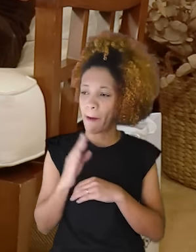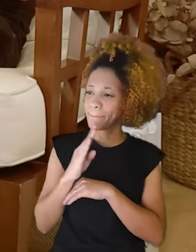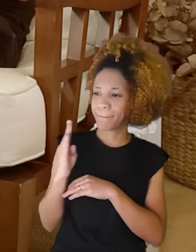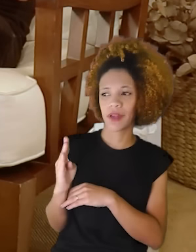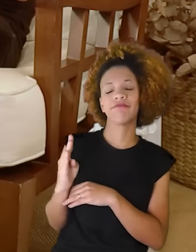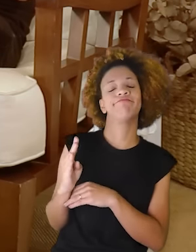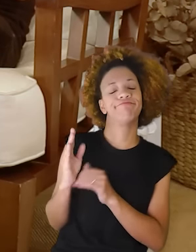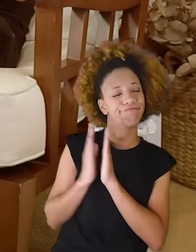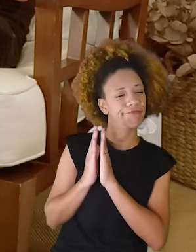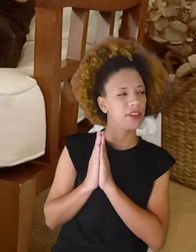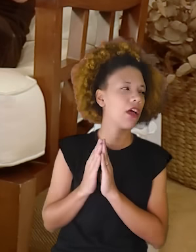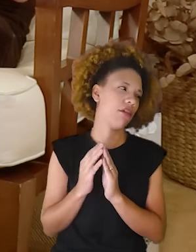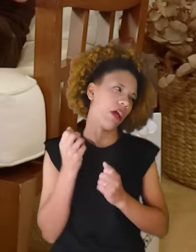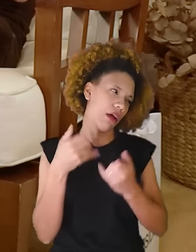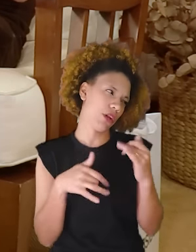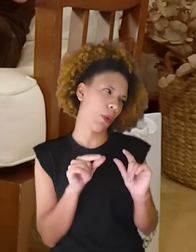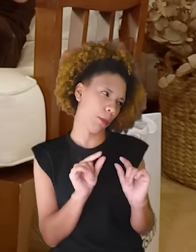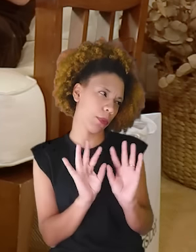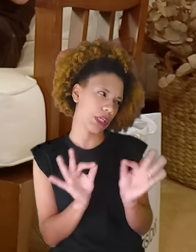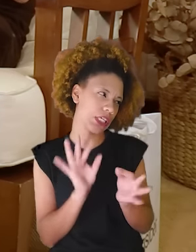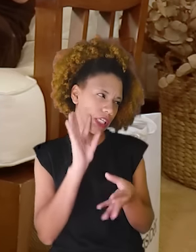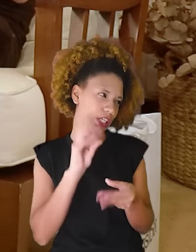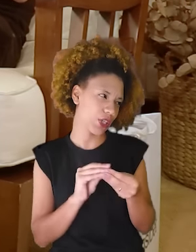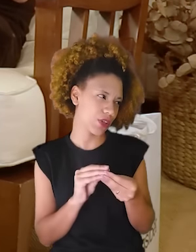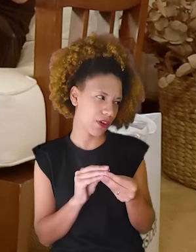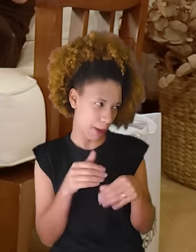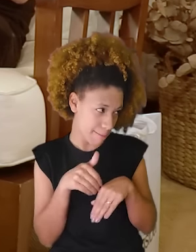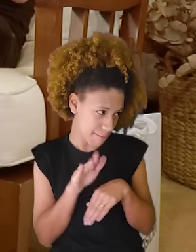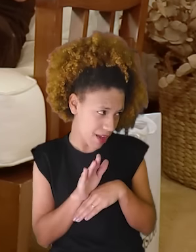do Botafogo Ainda bem Chegou a falar um pouco falou um pouquinho você quer falar mais você tá